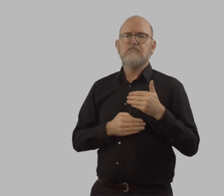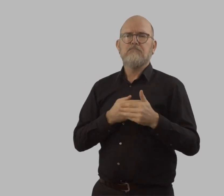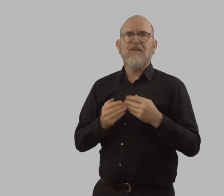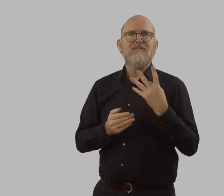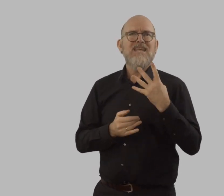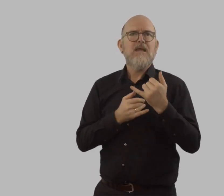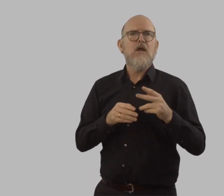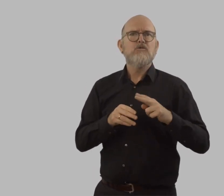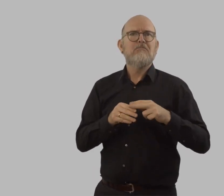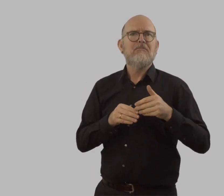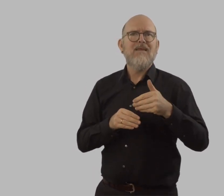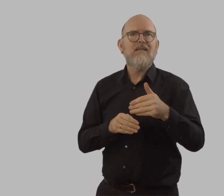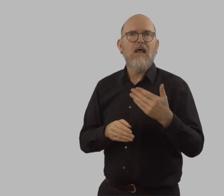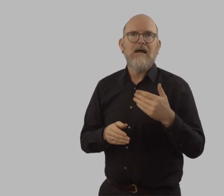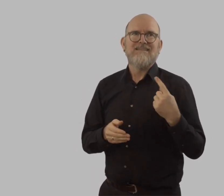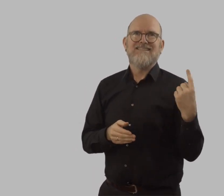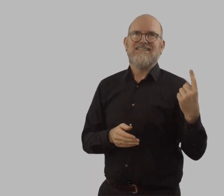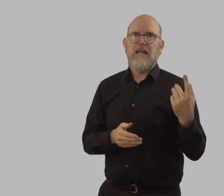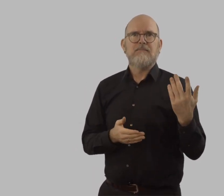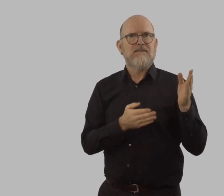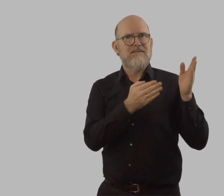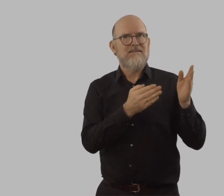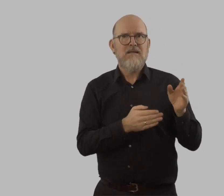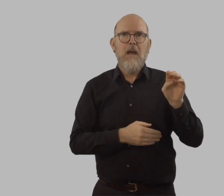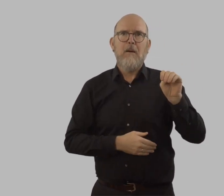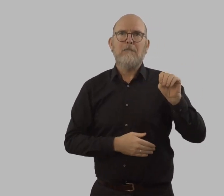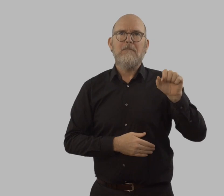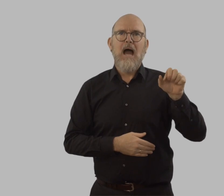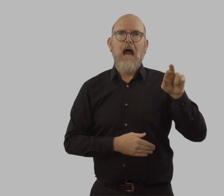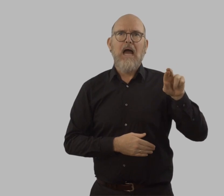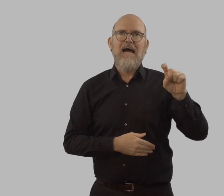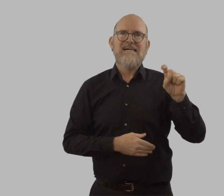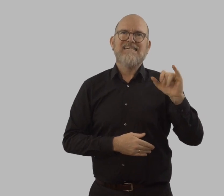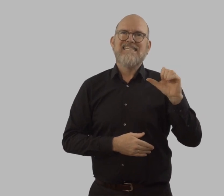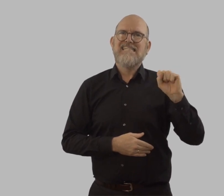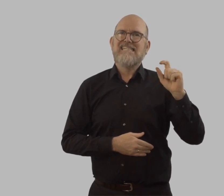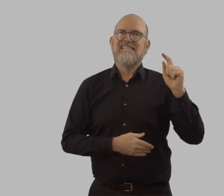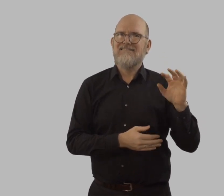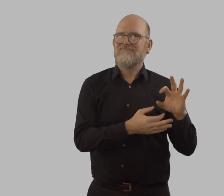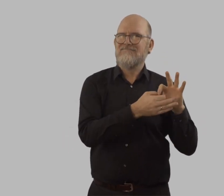Vier Jahre später musste der Marxist Neurath